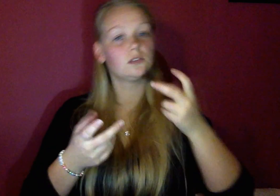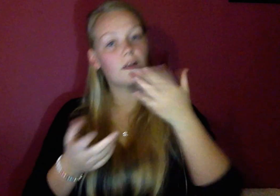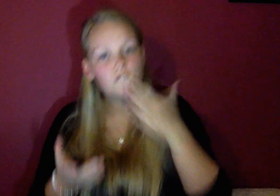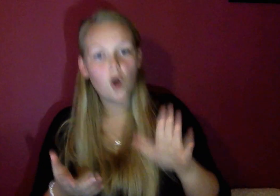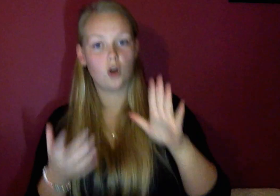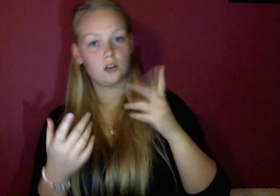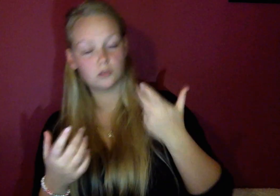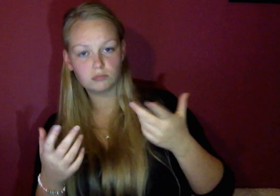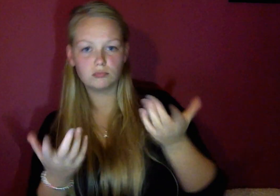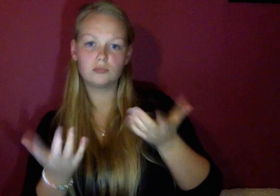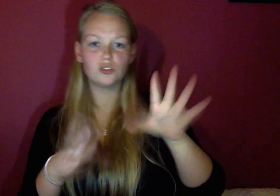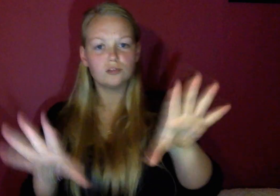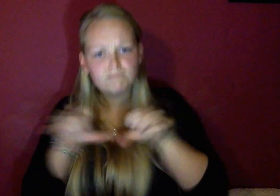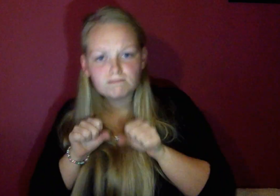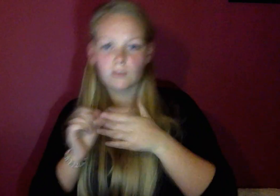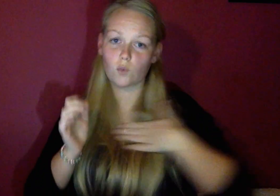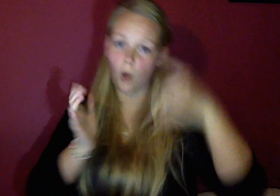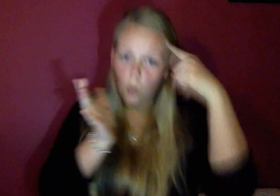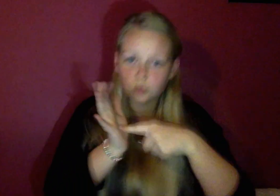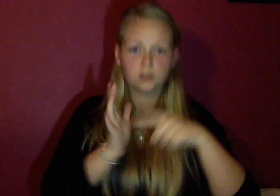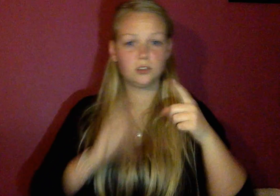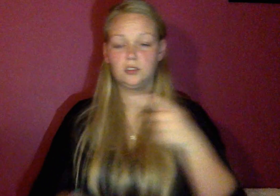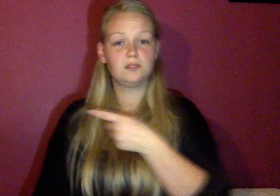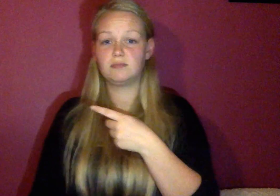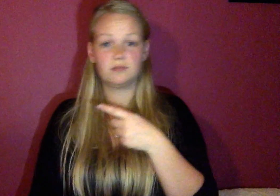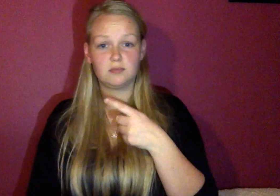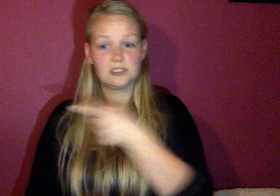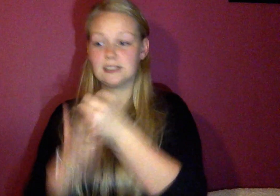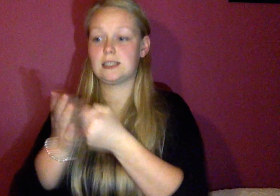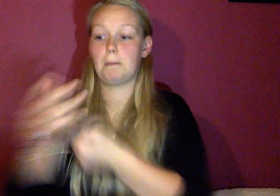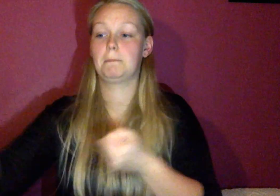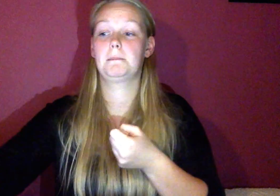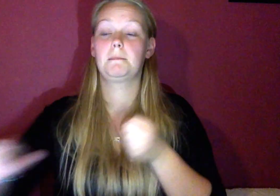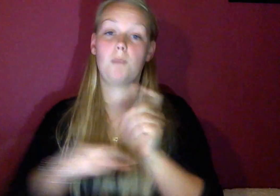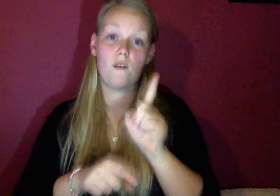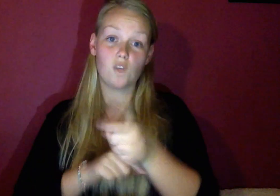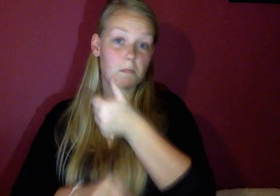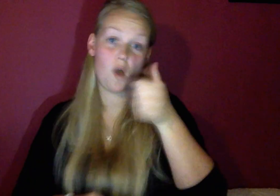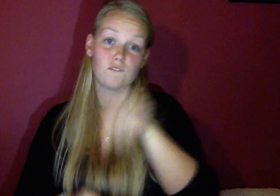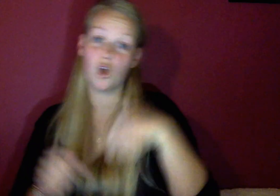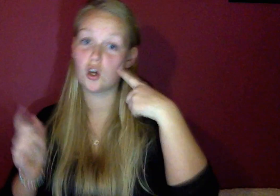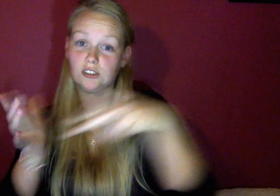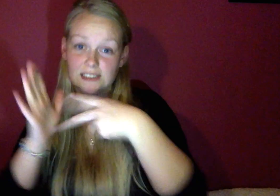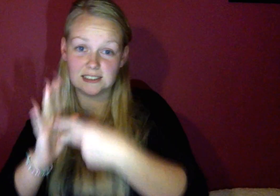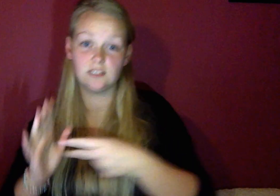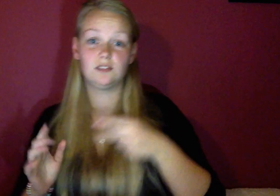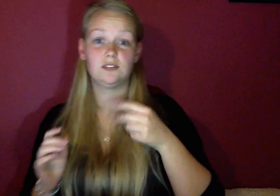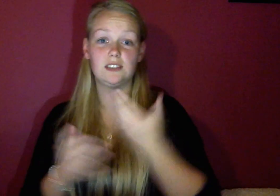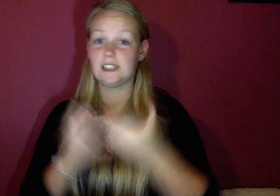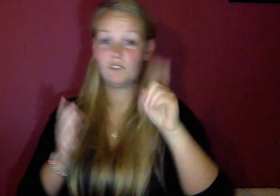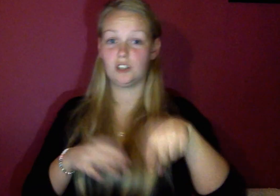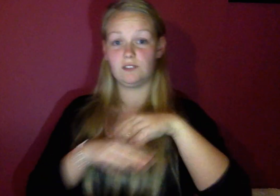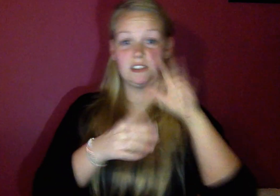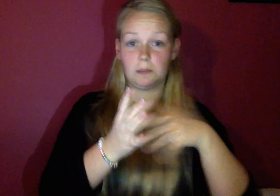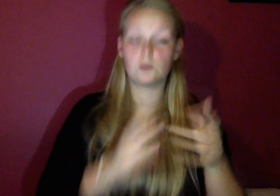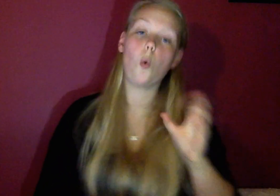Att svara oss, ta in åsikter från oss. De, oftast, kämpar mest för hörselstekniken och inte för teckenspråket.